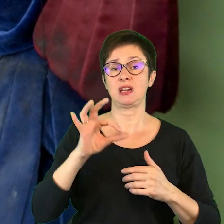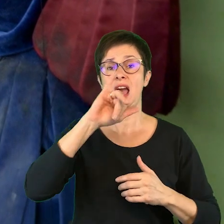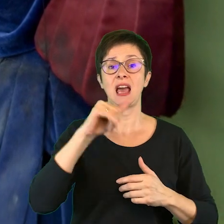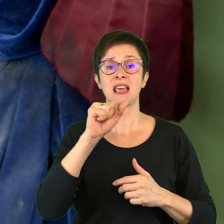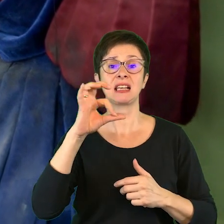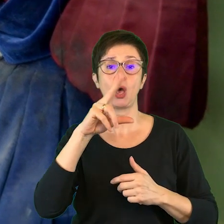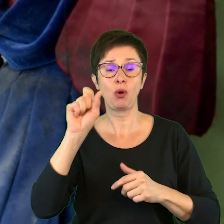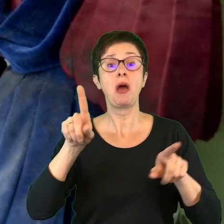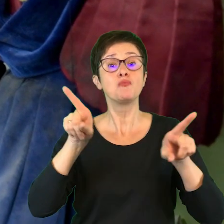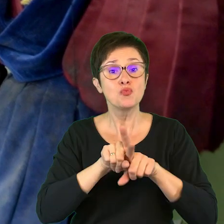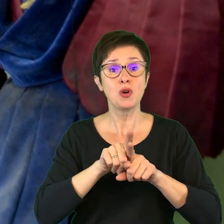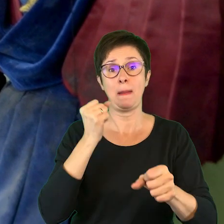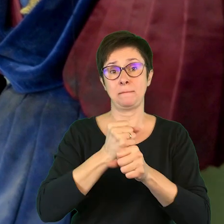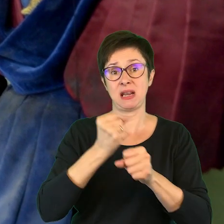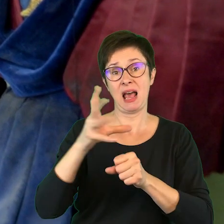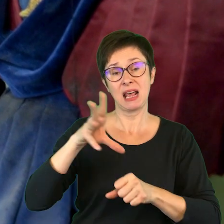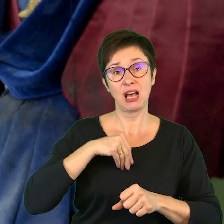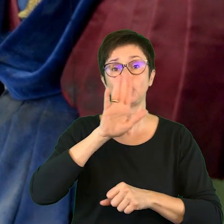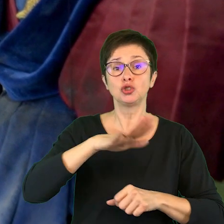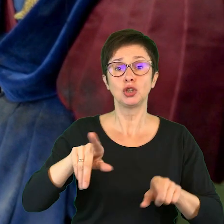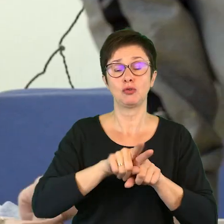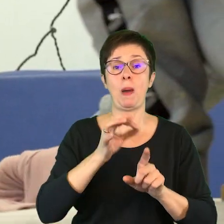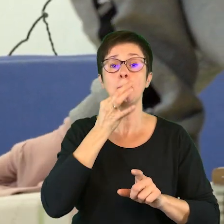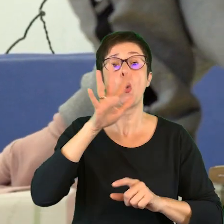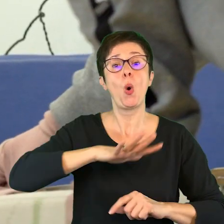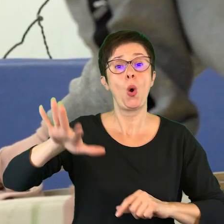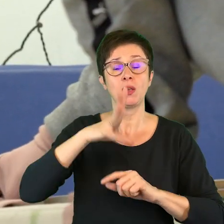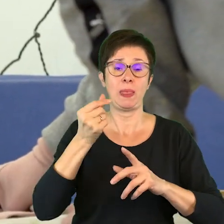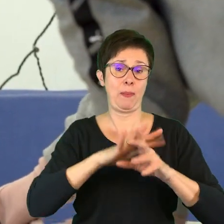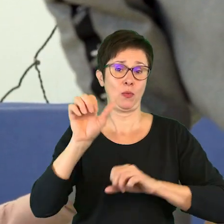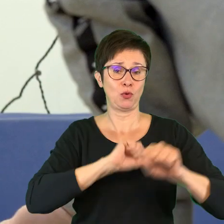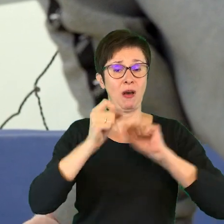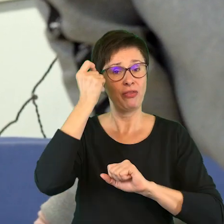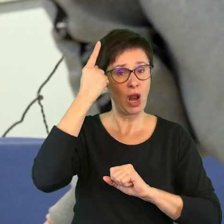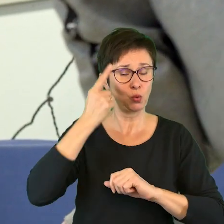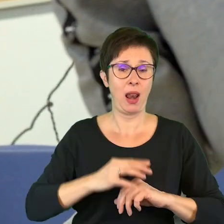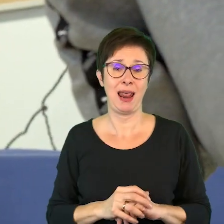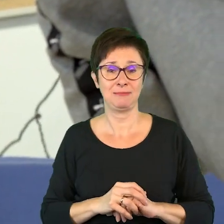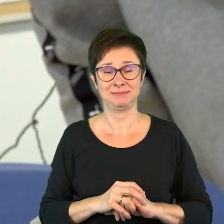a nawet pracy z dziećmi i młodzieżą z niepełnosprawnością intelektualną.